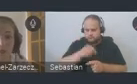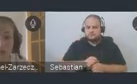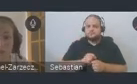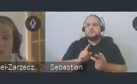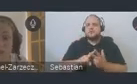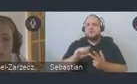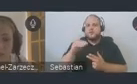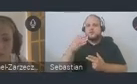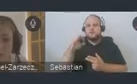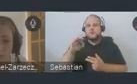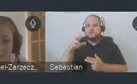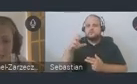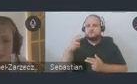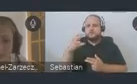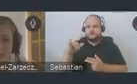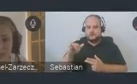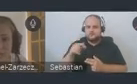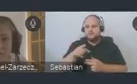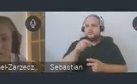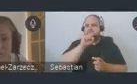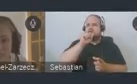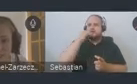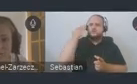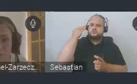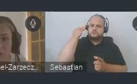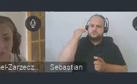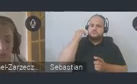I e-Mocni - to są troszkę starsze materiały, starszy projekt,